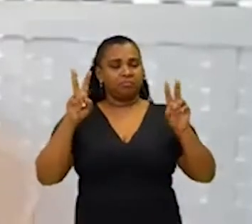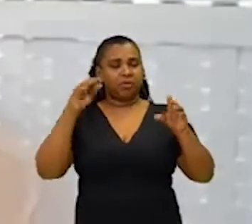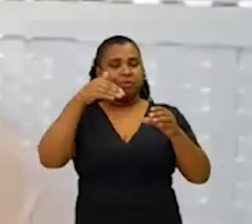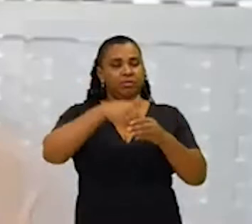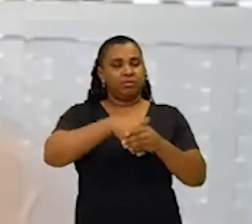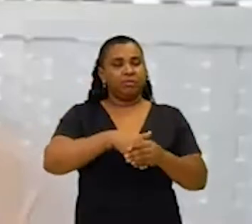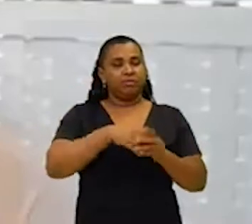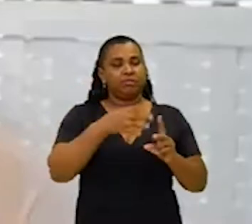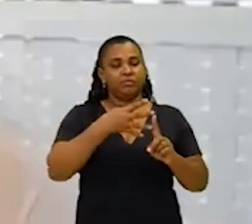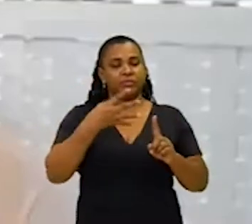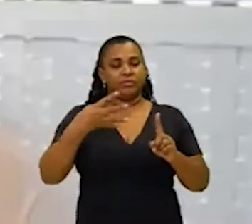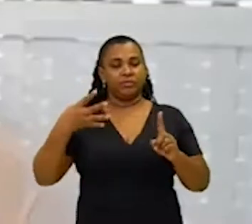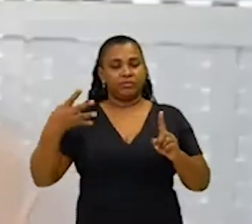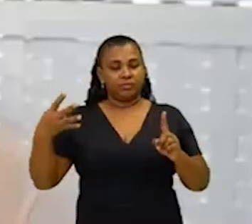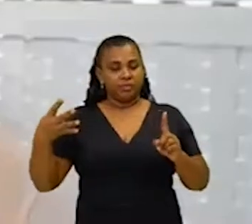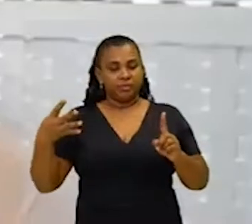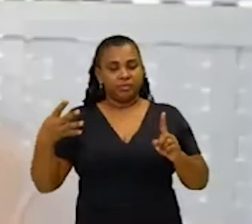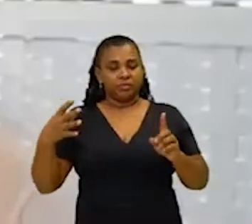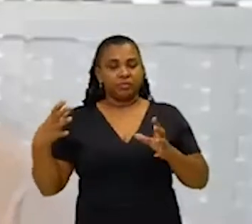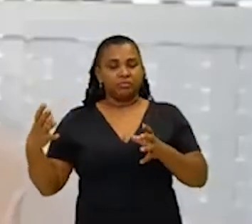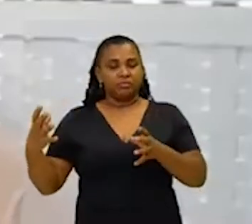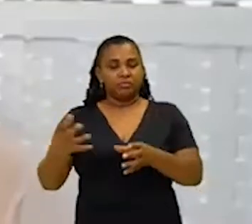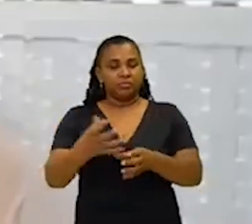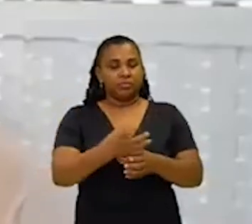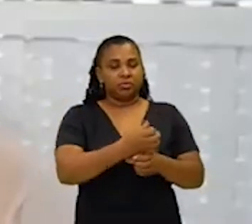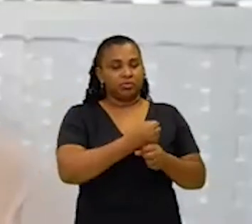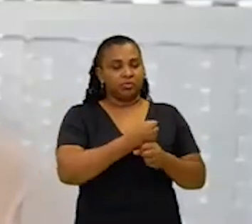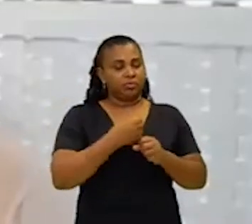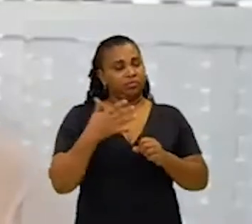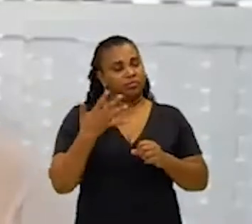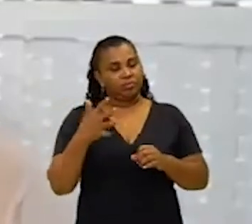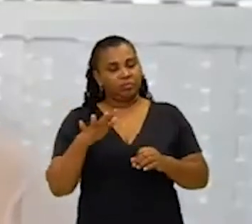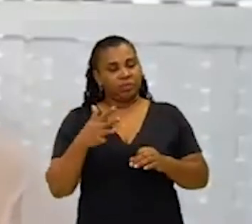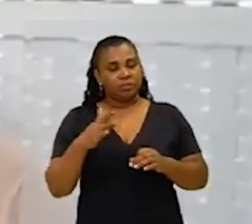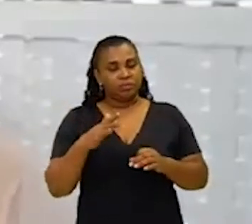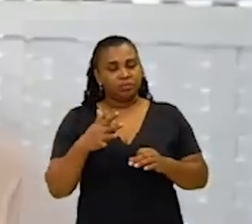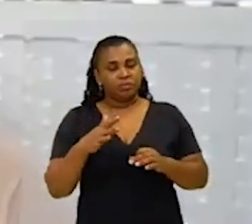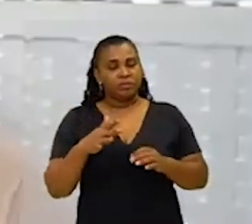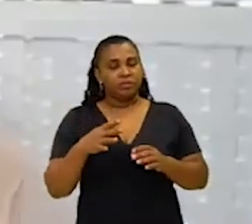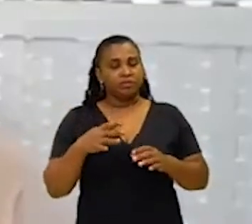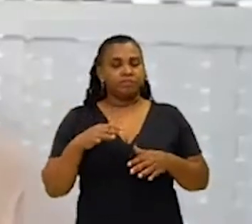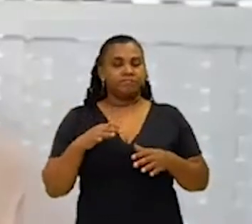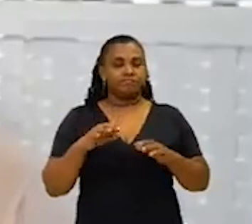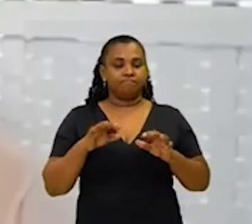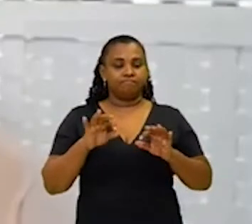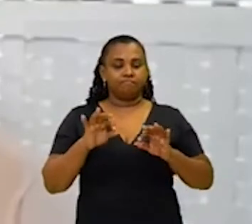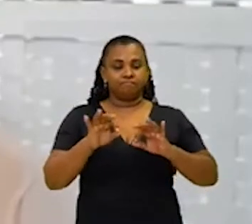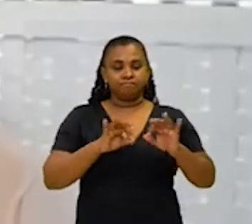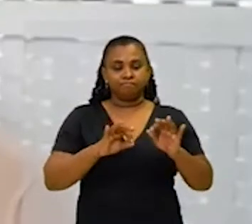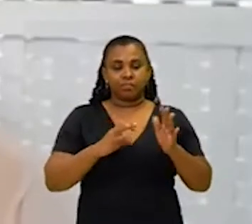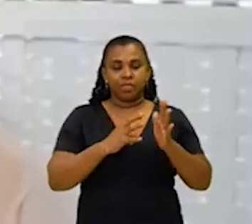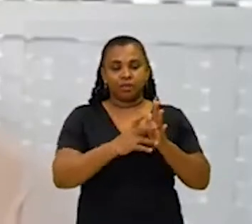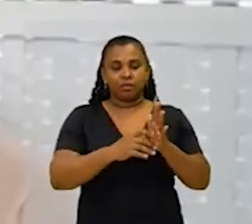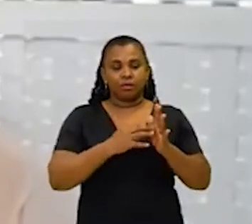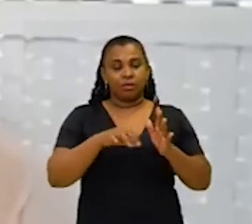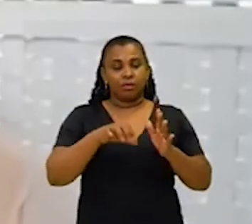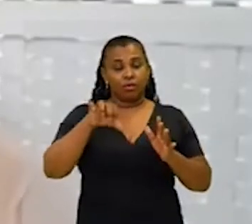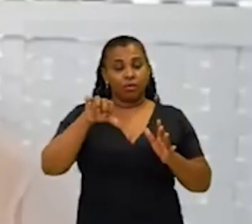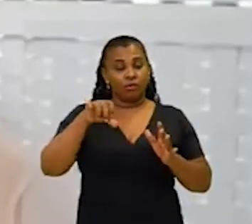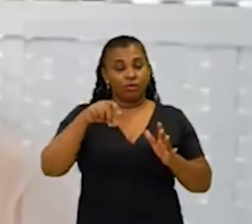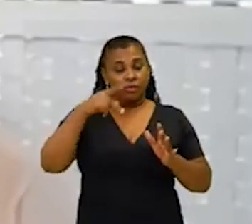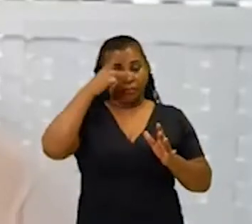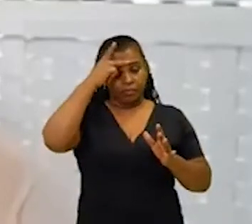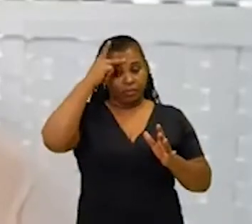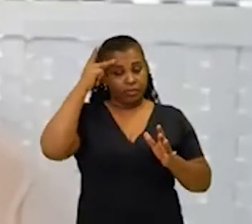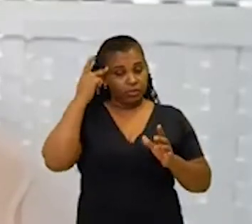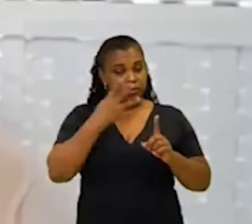aproximadamente segundo pote LGBT uma iniciativa de mapeamento pelo menos 90 pessoas LGBT II em 72